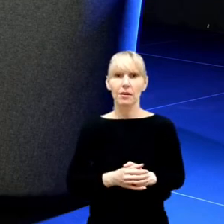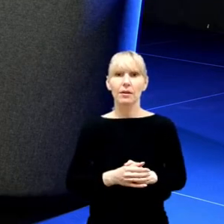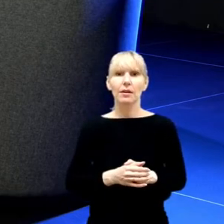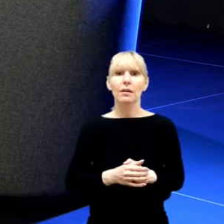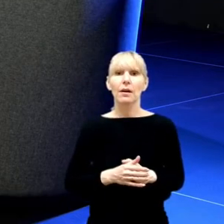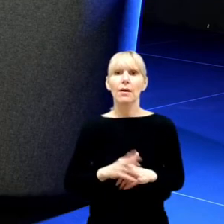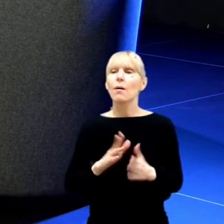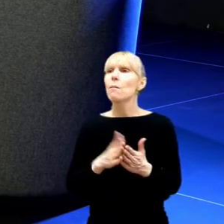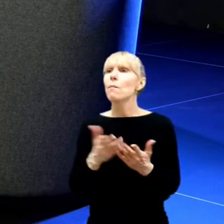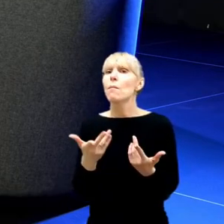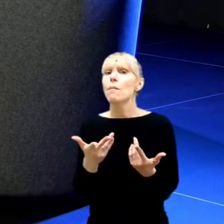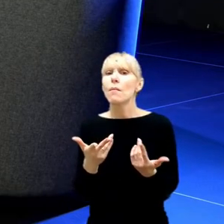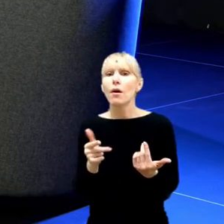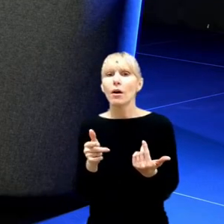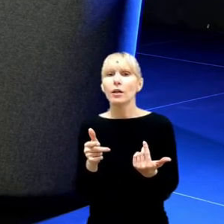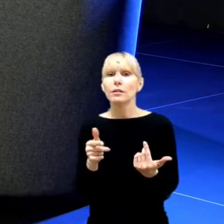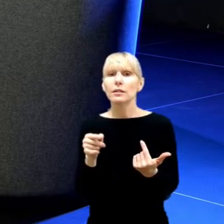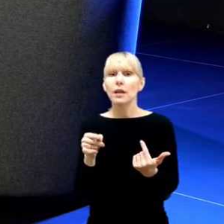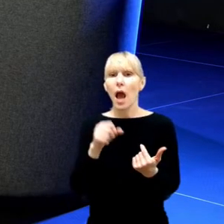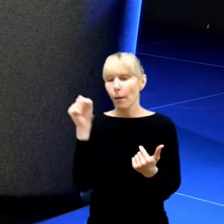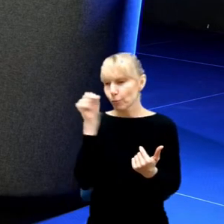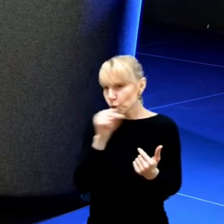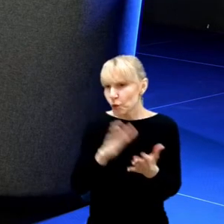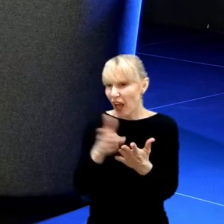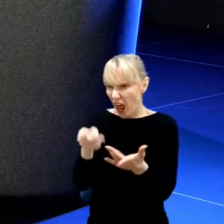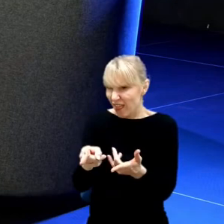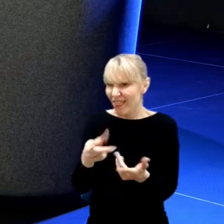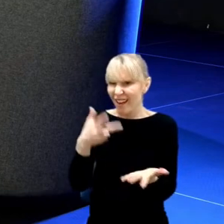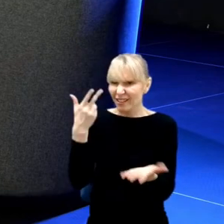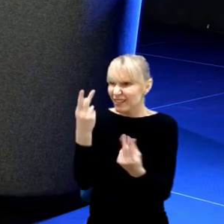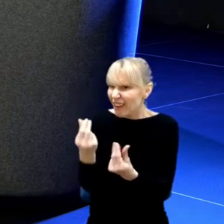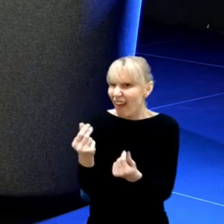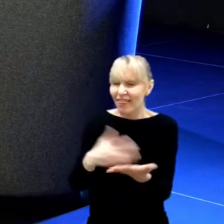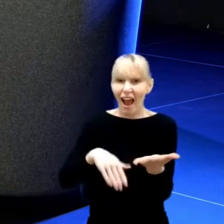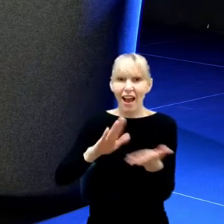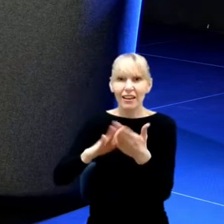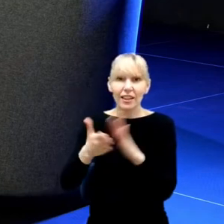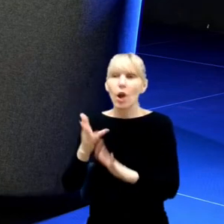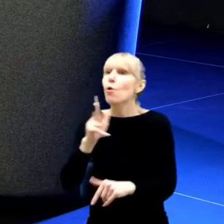absurdalne ceny na rynku. Kto jest konsumentem tych produktów?